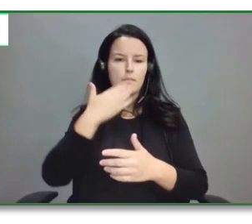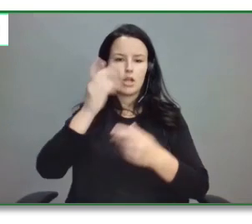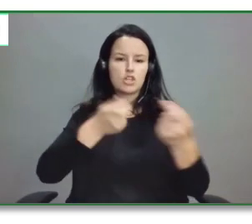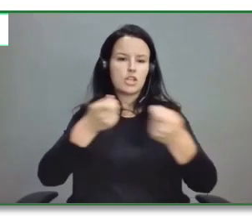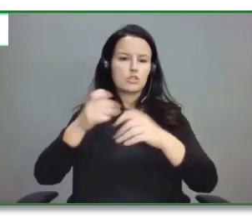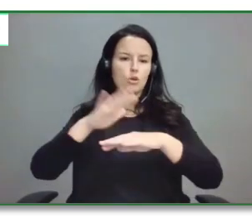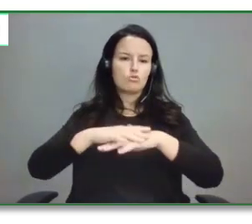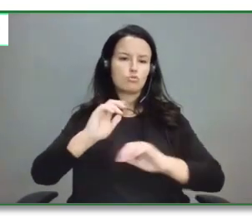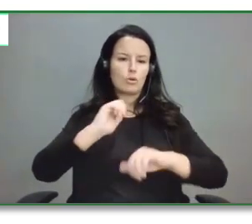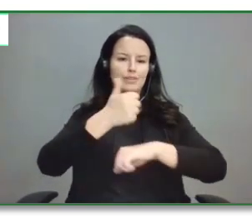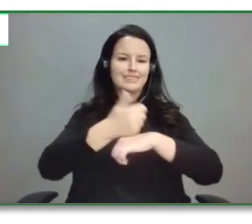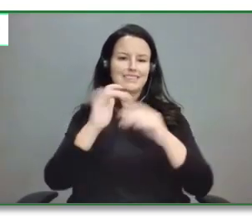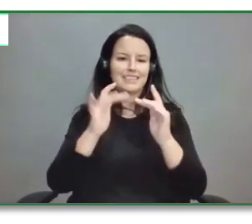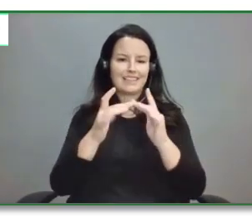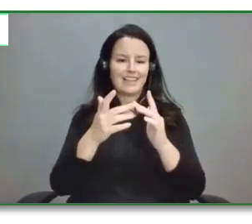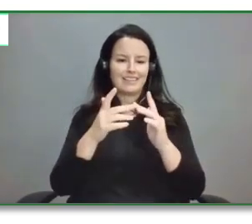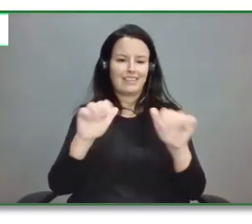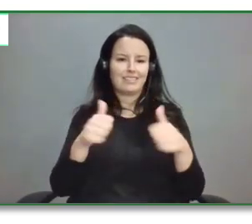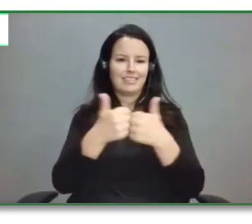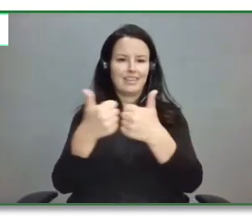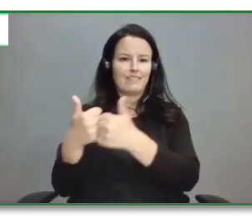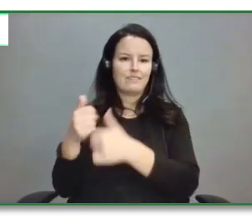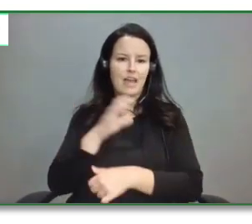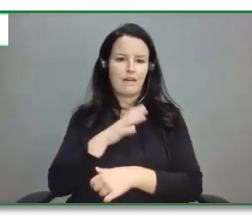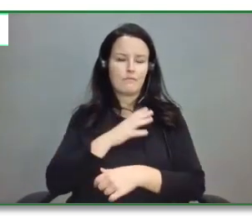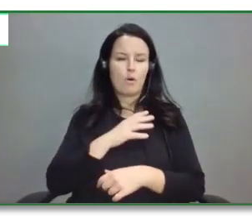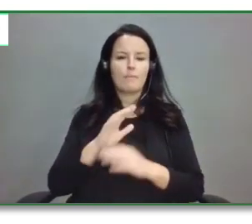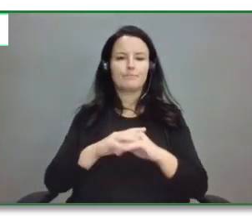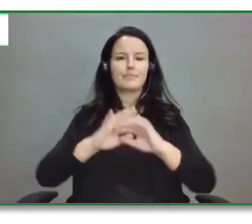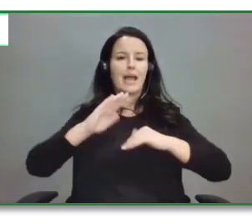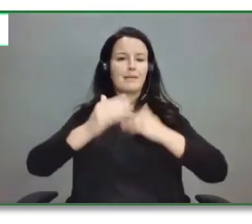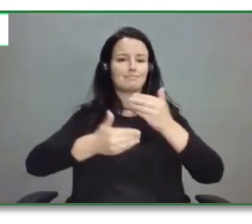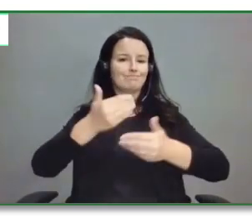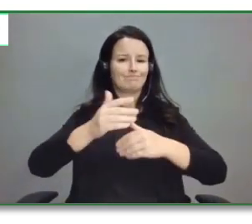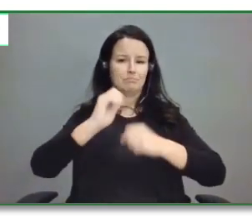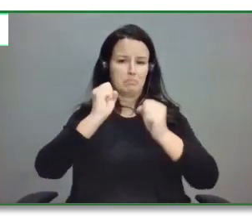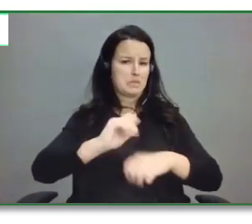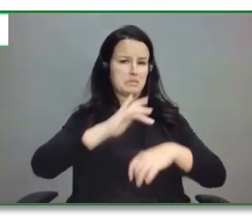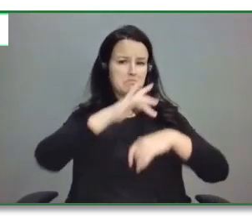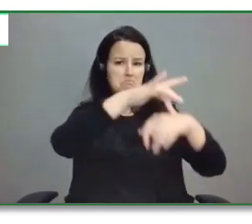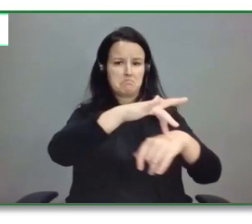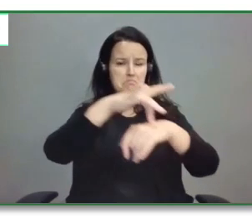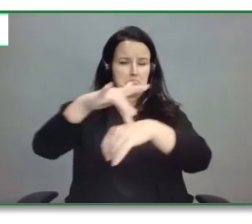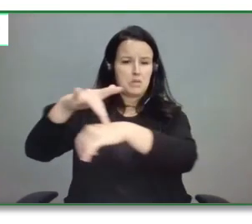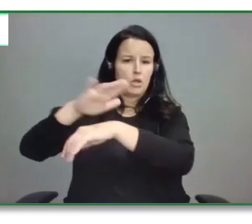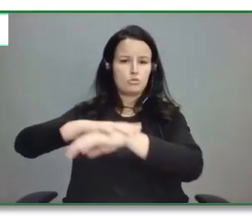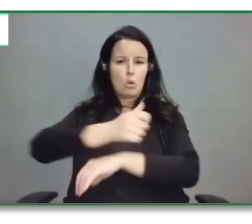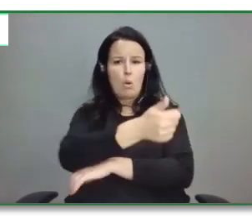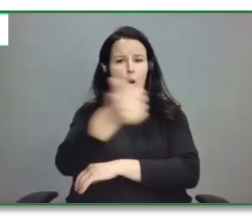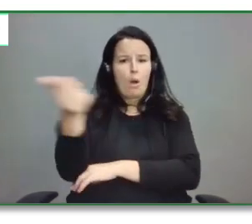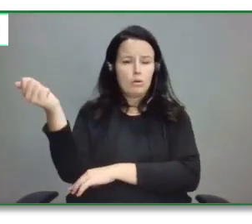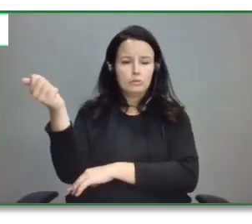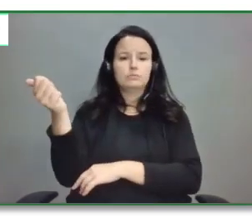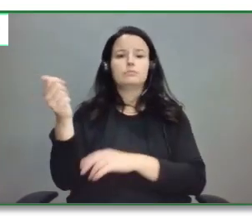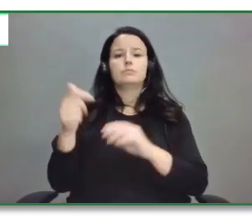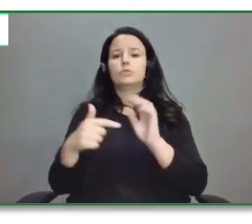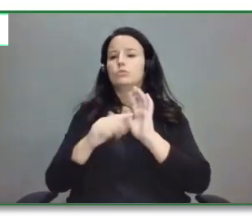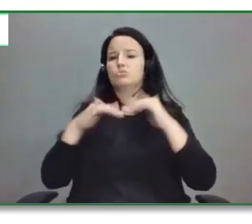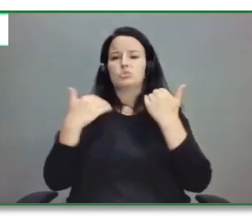web des parcs cette méthodologie peut s'appliquer ailleurs